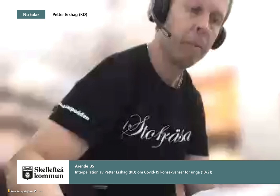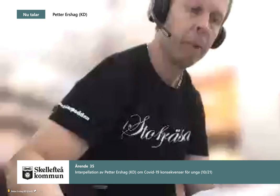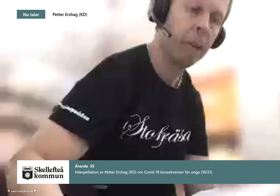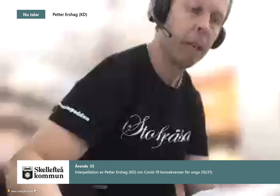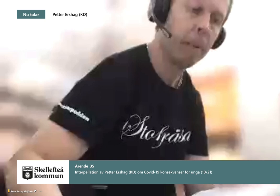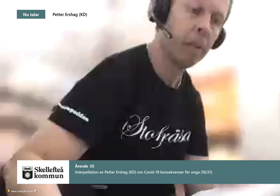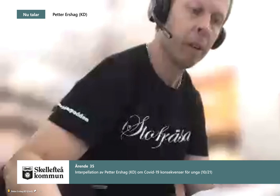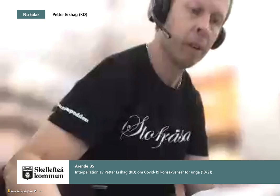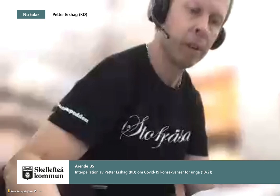Med tanke på svaret